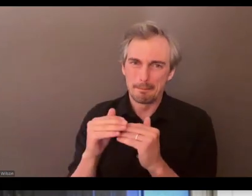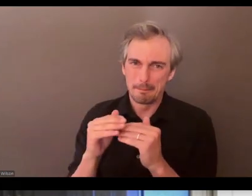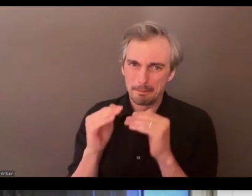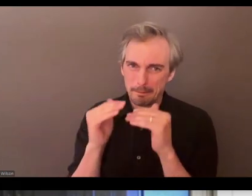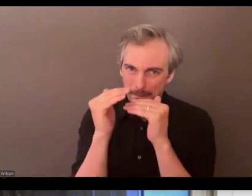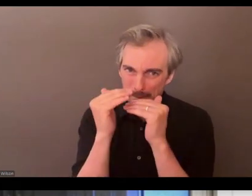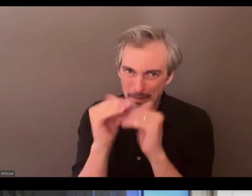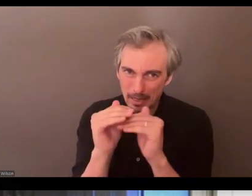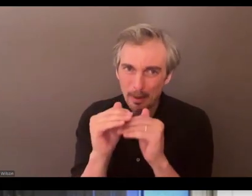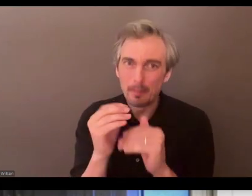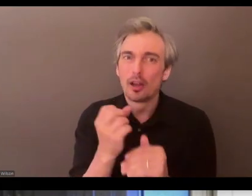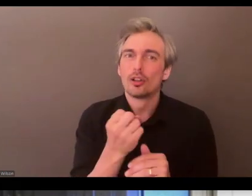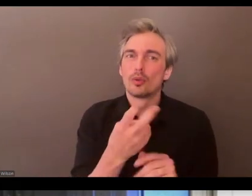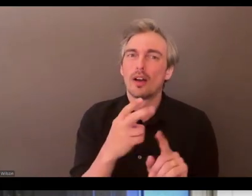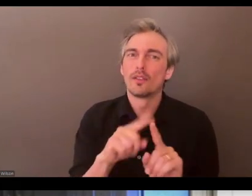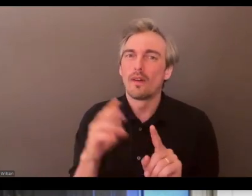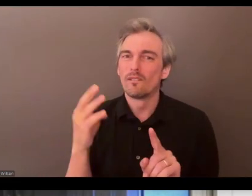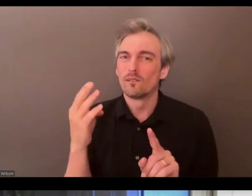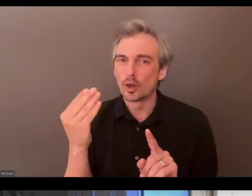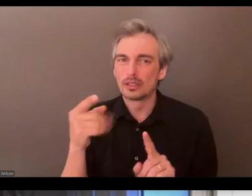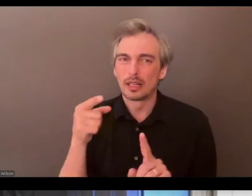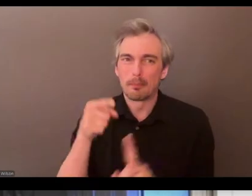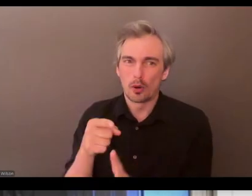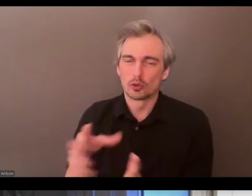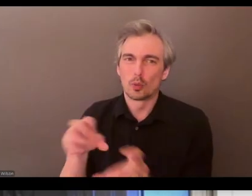もっと大きくできるなら、それは素晴らしいことです。